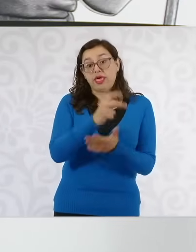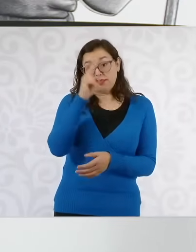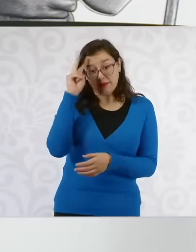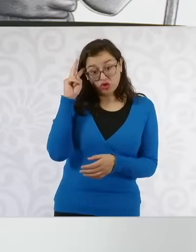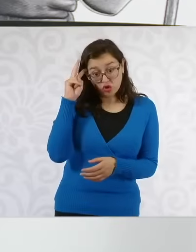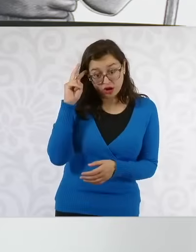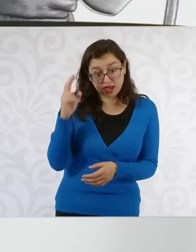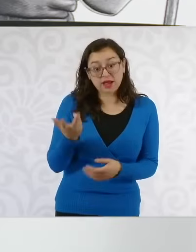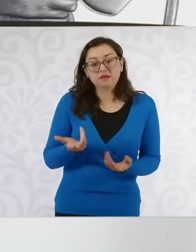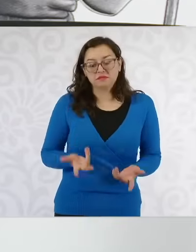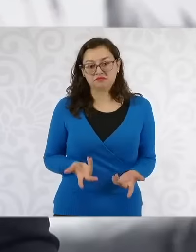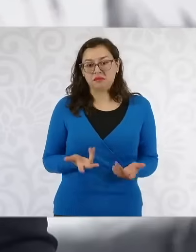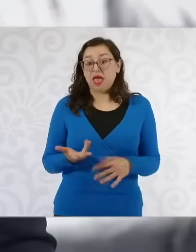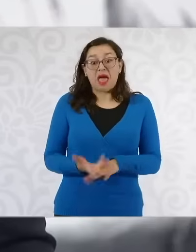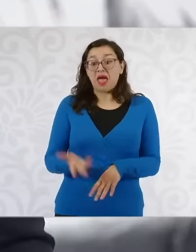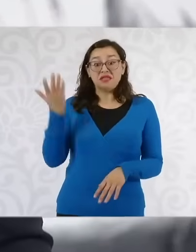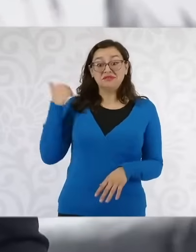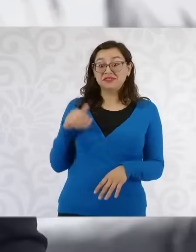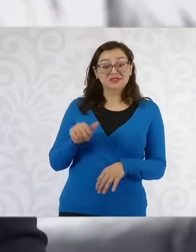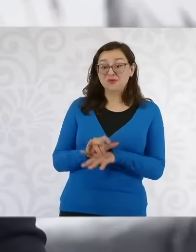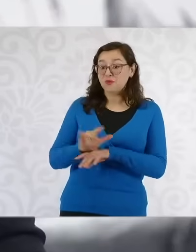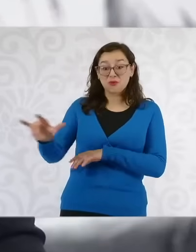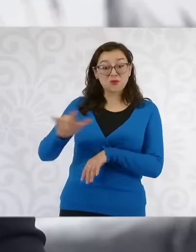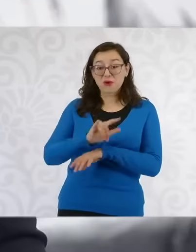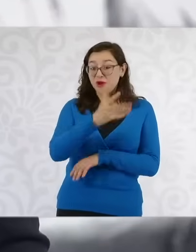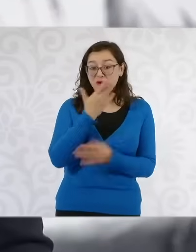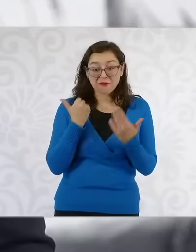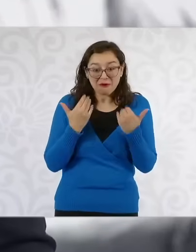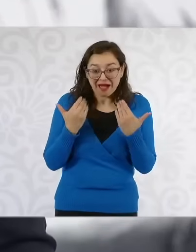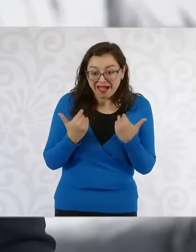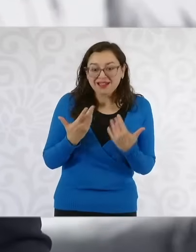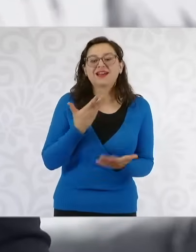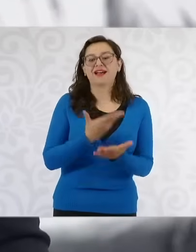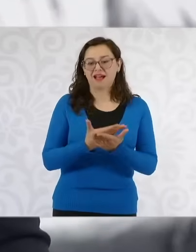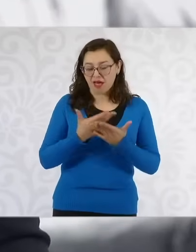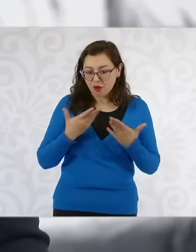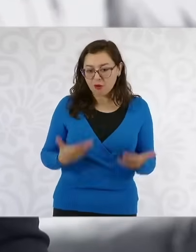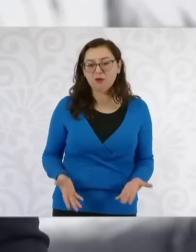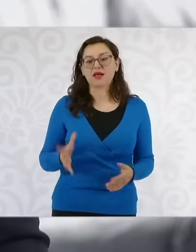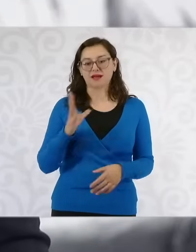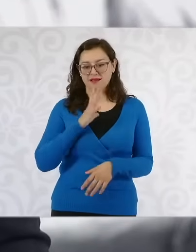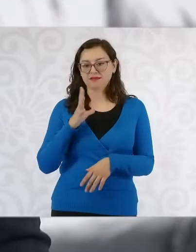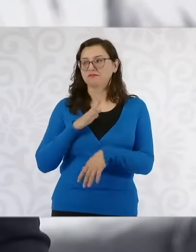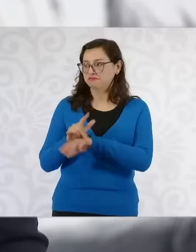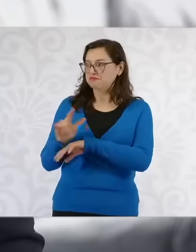no había una conectividad y mexicana está siendo posible conectar mexicanos hacia esos destinos